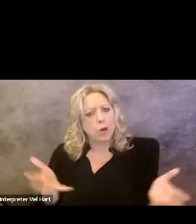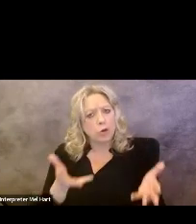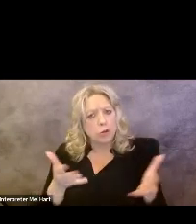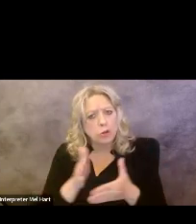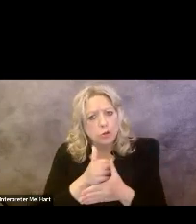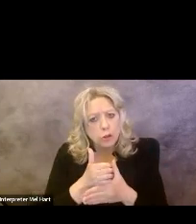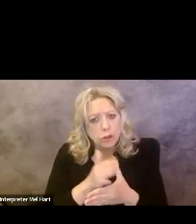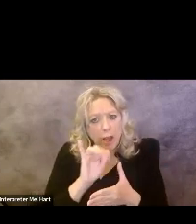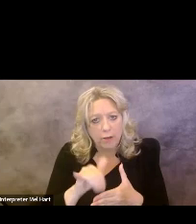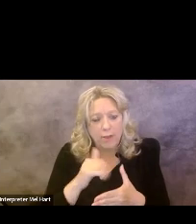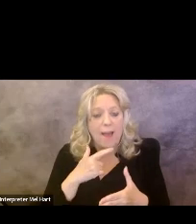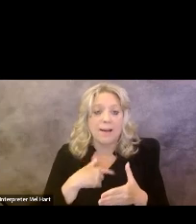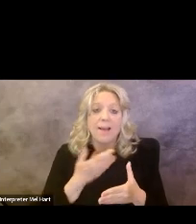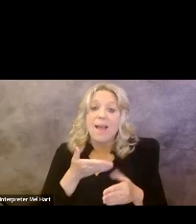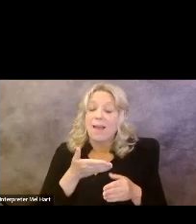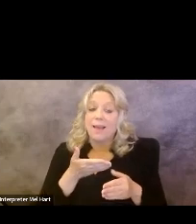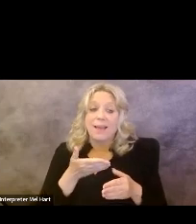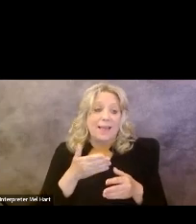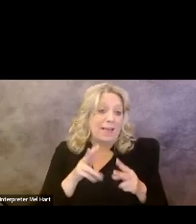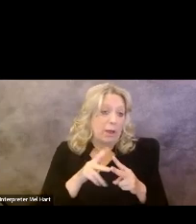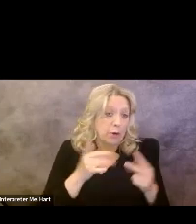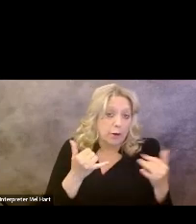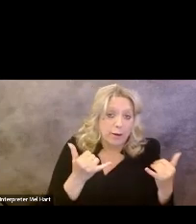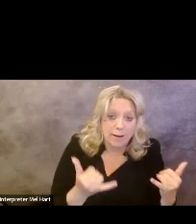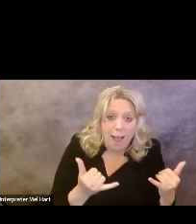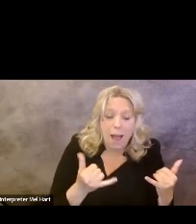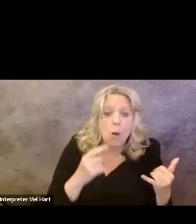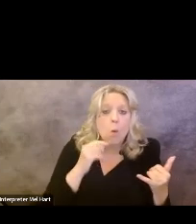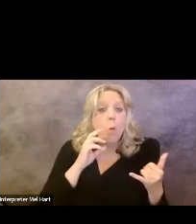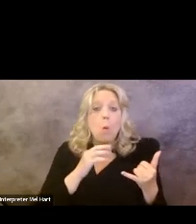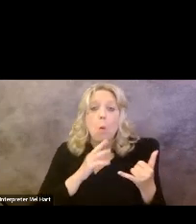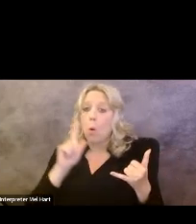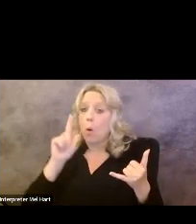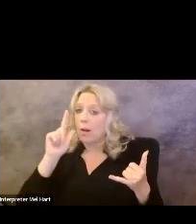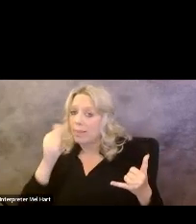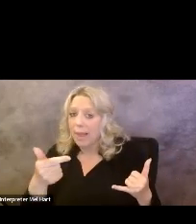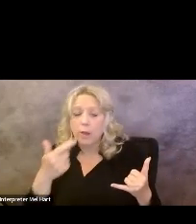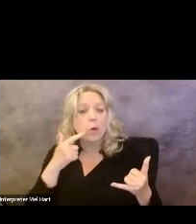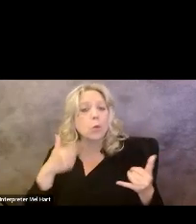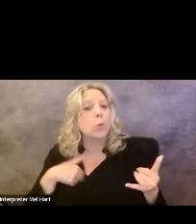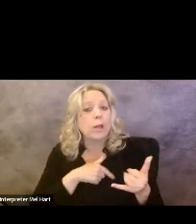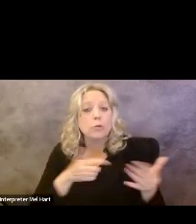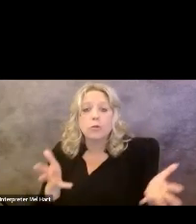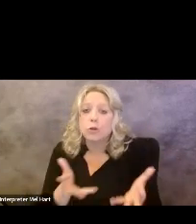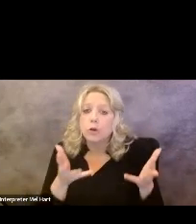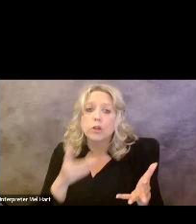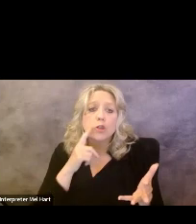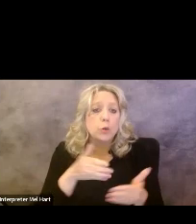un poco, pero lo alentamos absolutamente a que complete esto, um y muchas gracias por